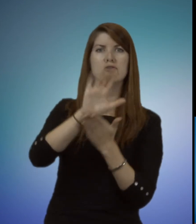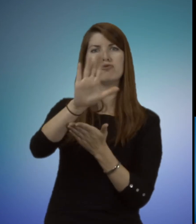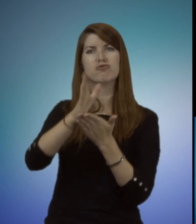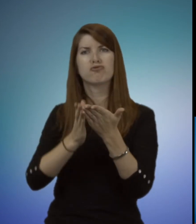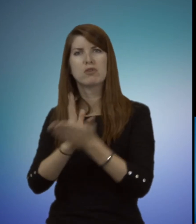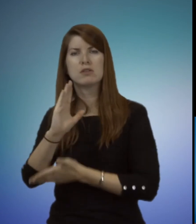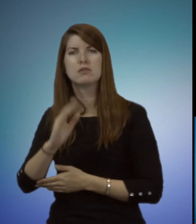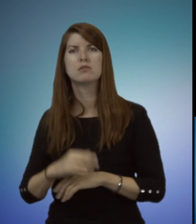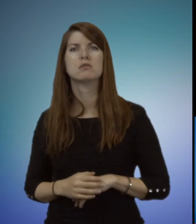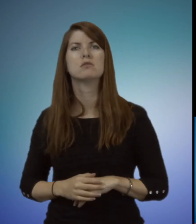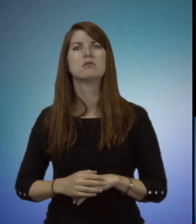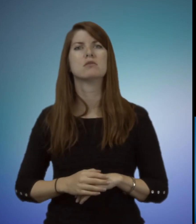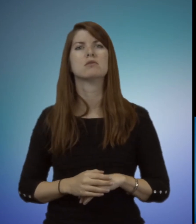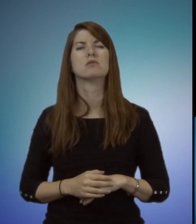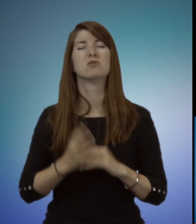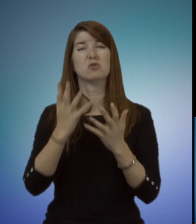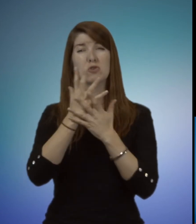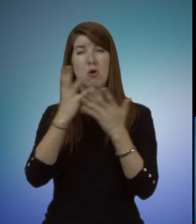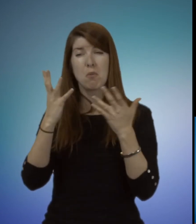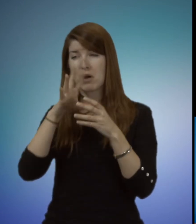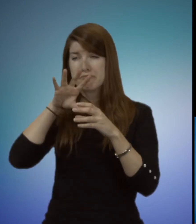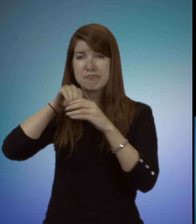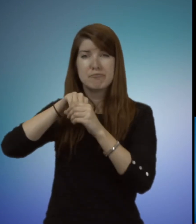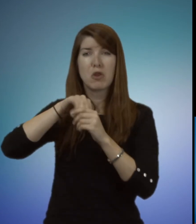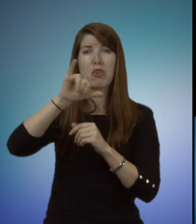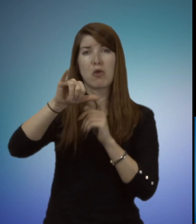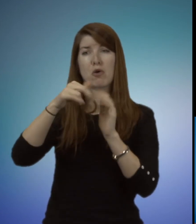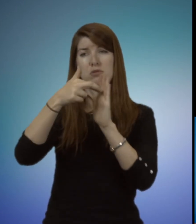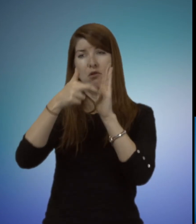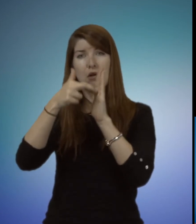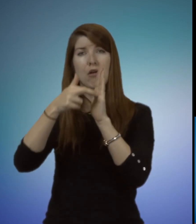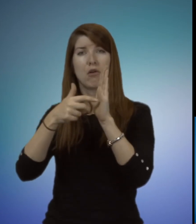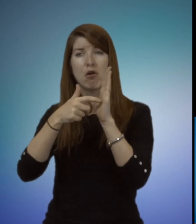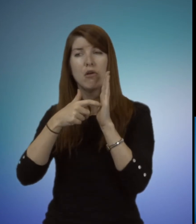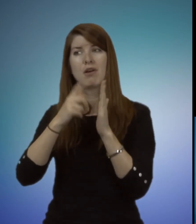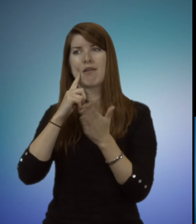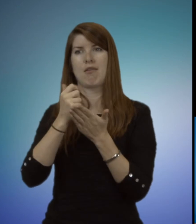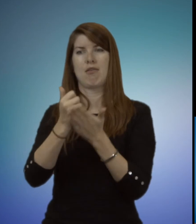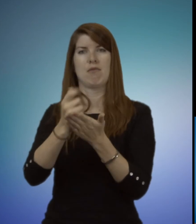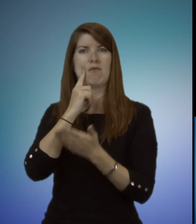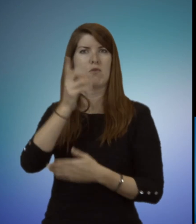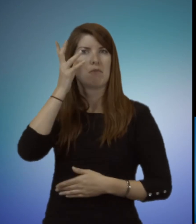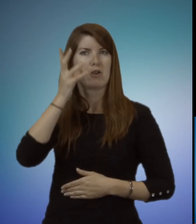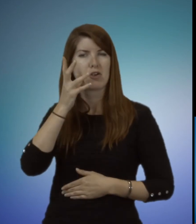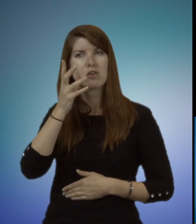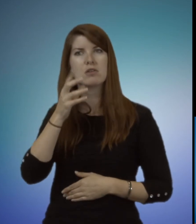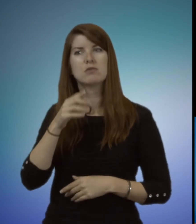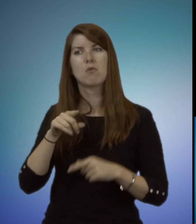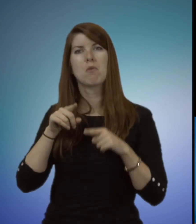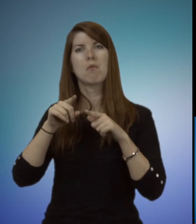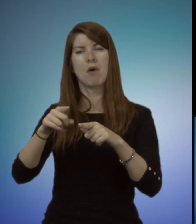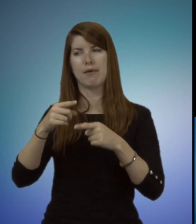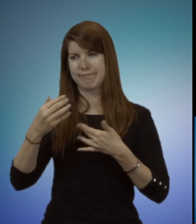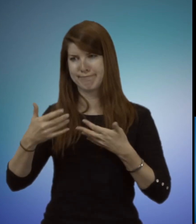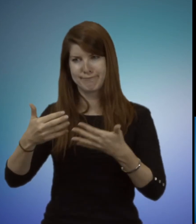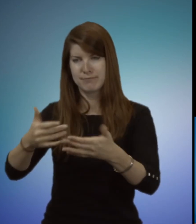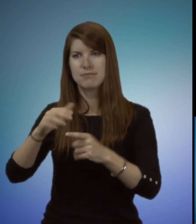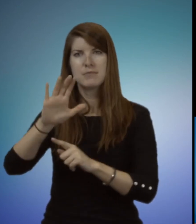Hay demasiado contenido en estos puntos que son útiles para los padres en su búsqueda por el